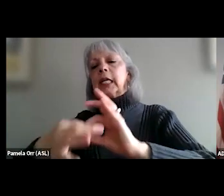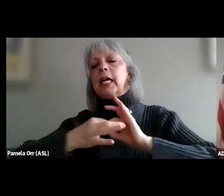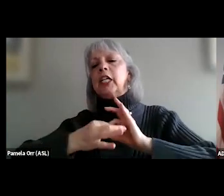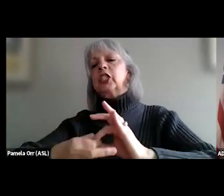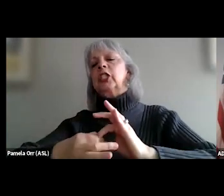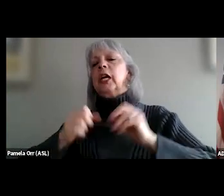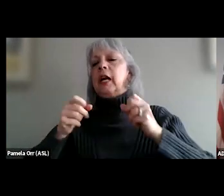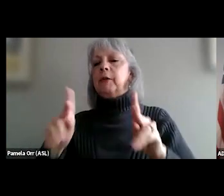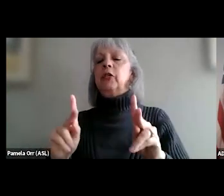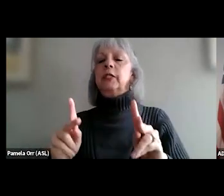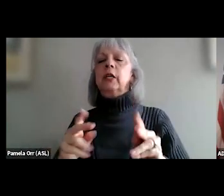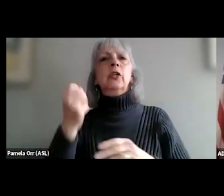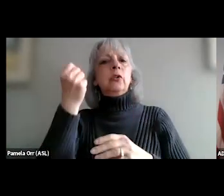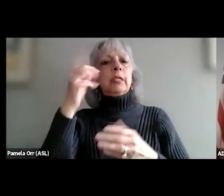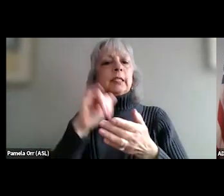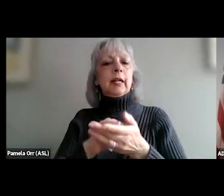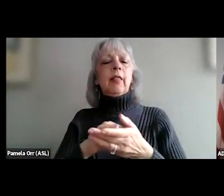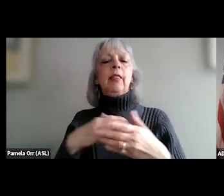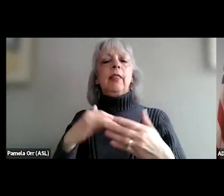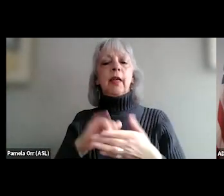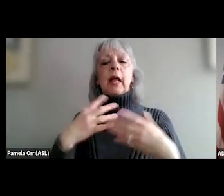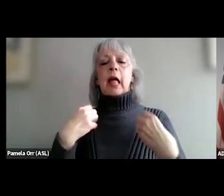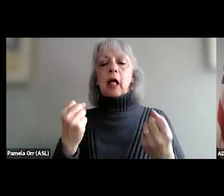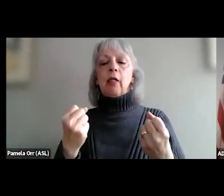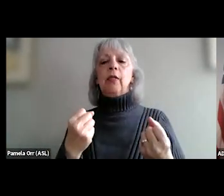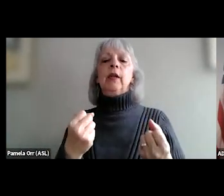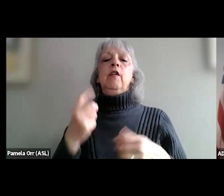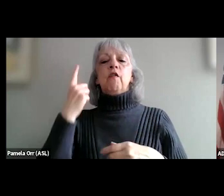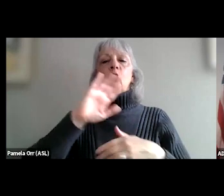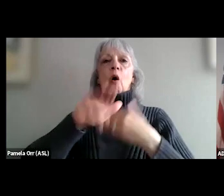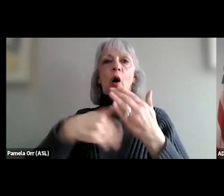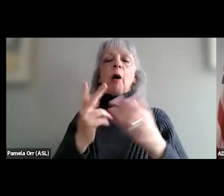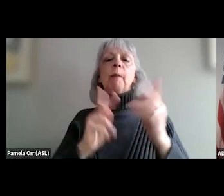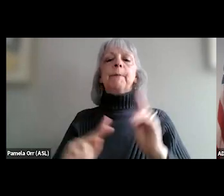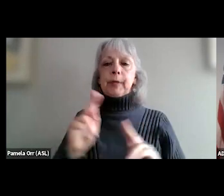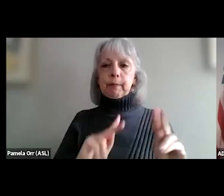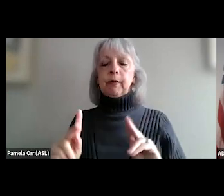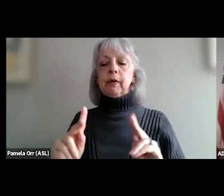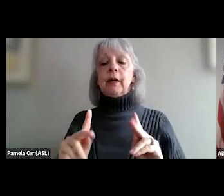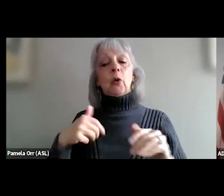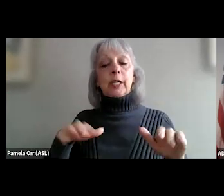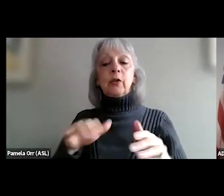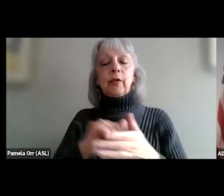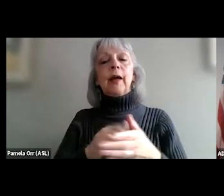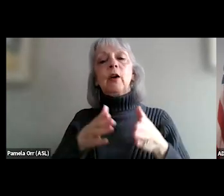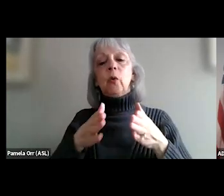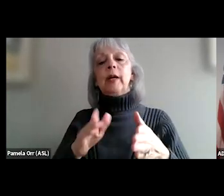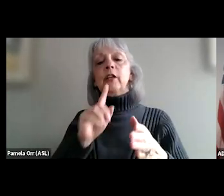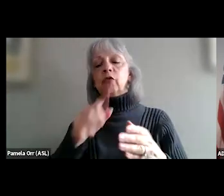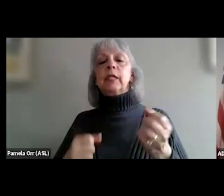para lograr la salud y el bienestar para todos. Y podemos hacerlo de una manera que nos permita apoyar verdaderamente la salud,